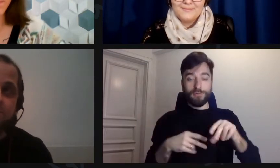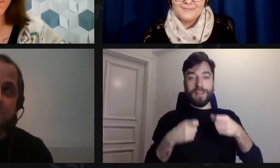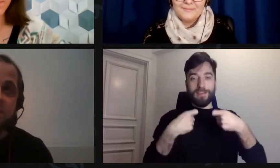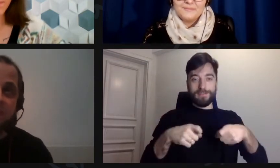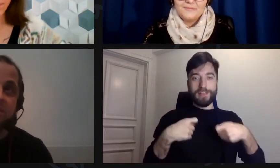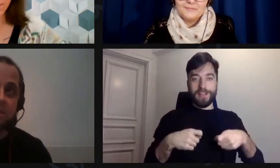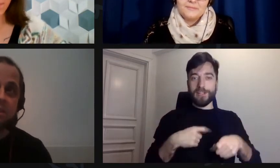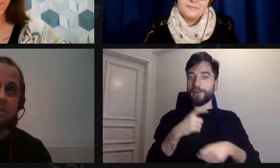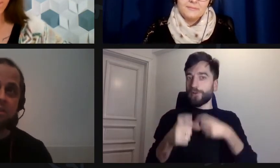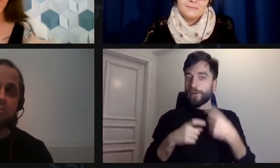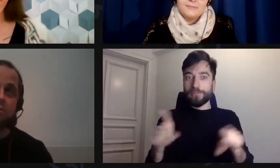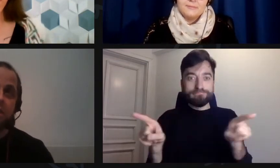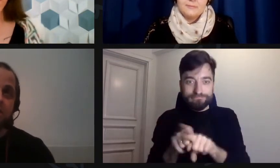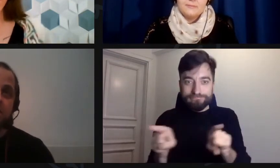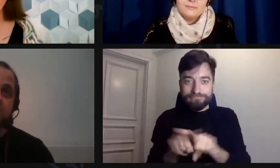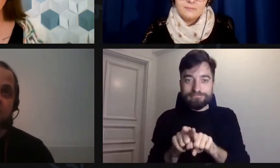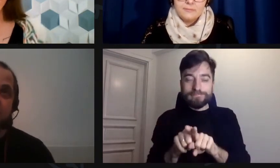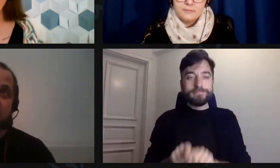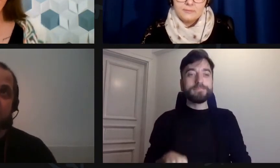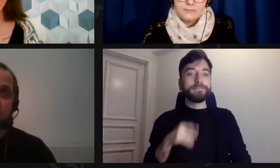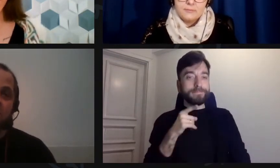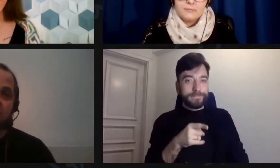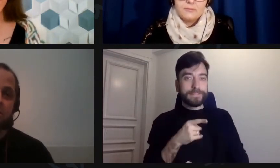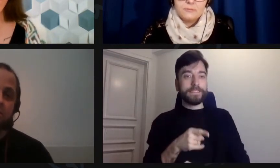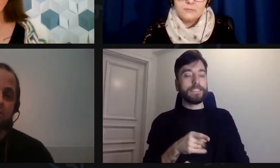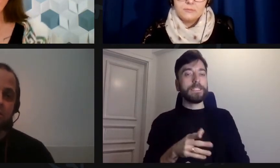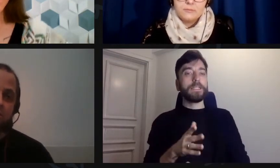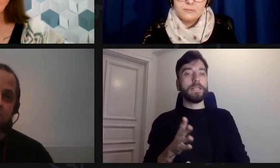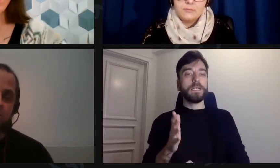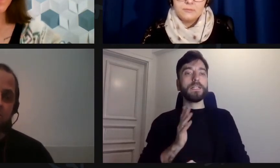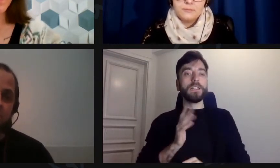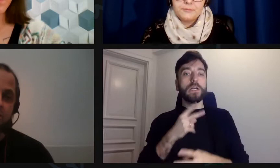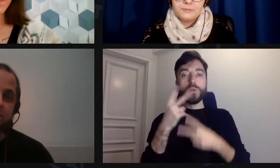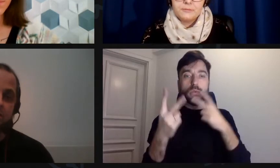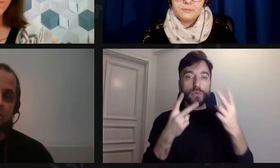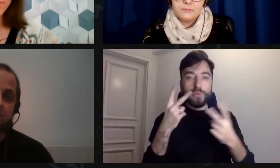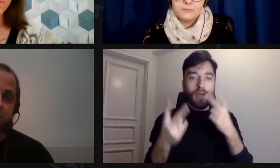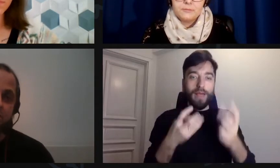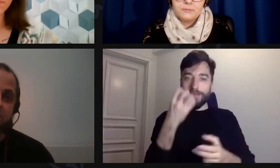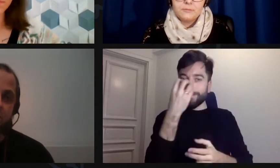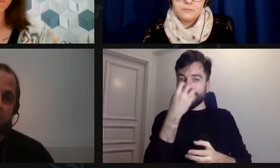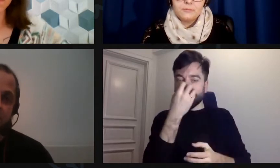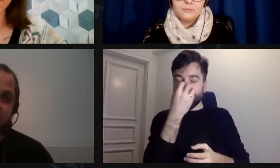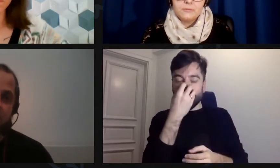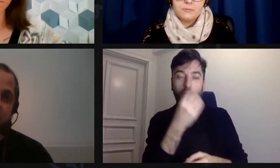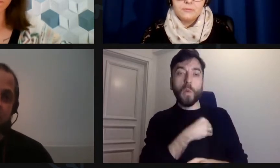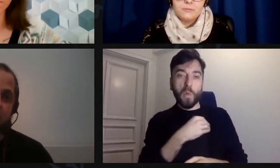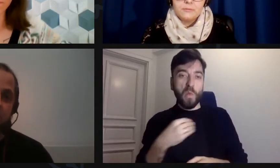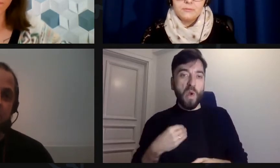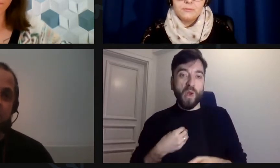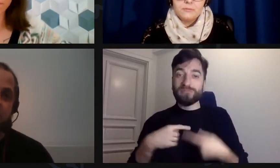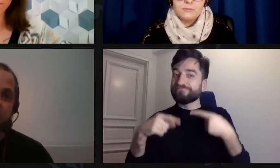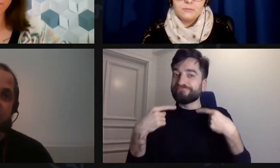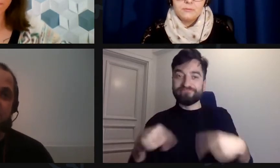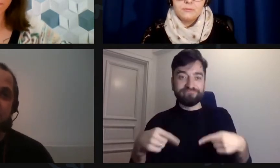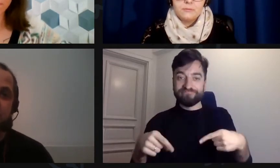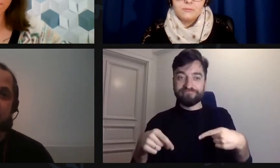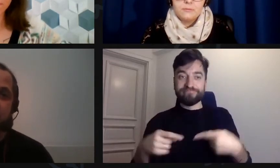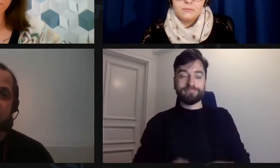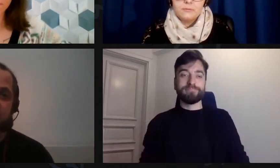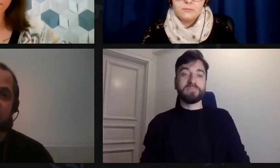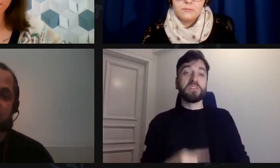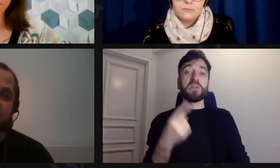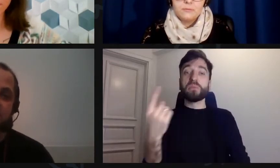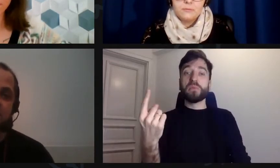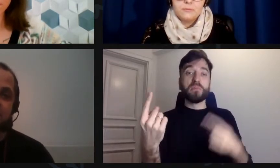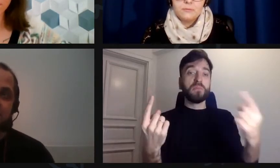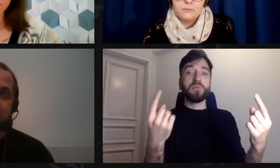Pamiętam ,ze jak szukałem czegokolwiek o cyrku to tego nie było, były pojedyncze wydarzeni.